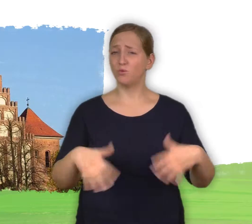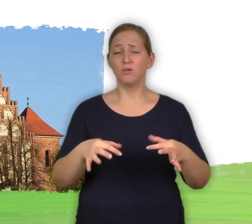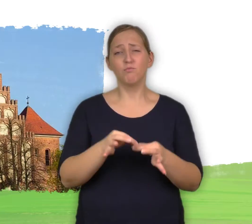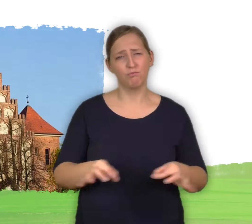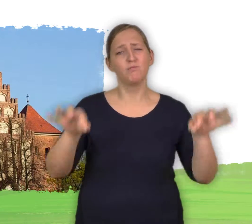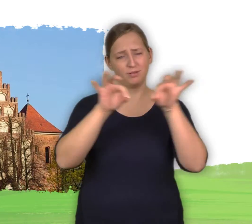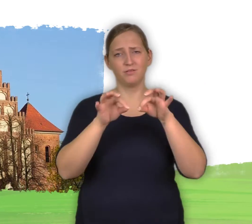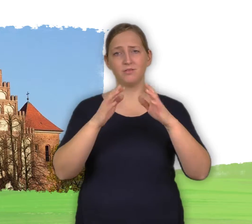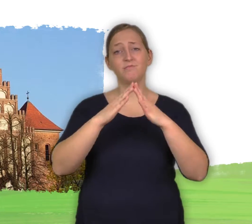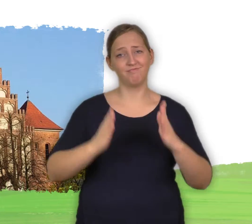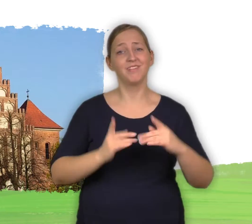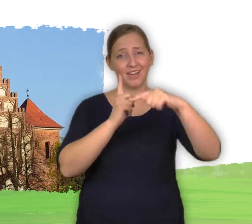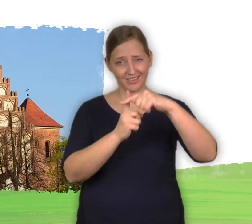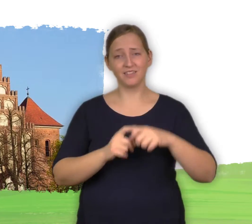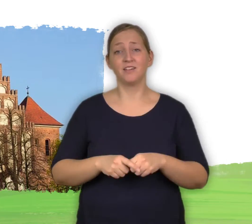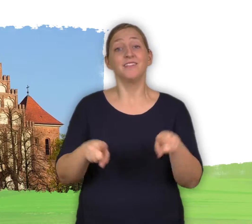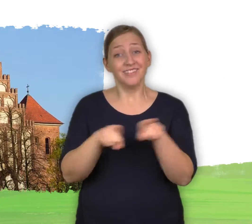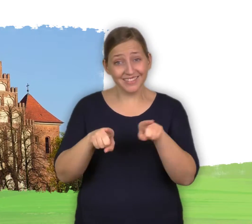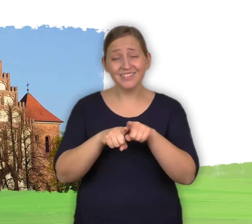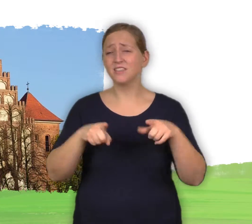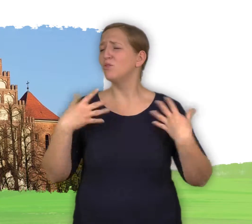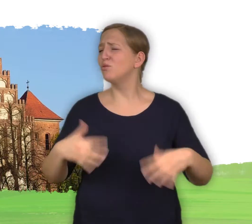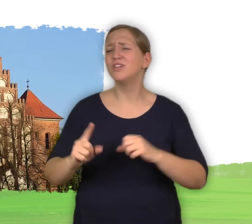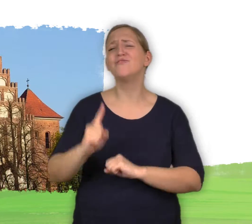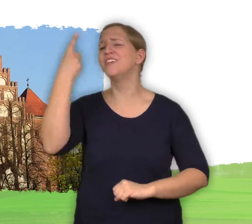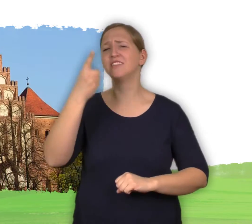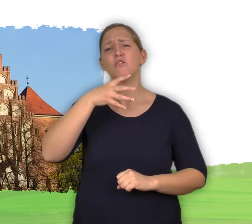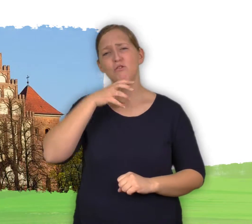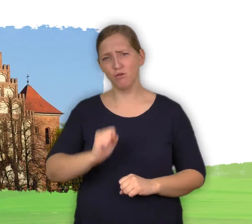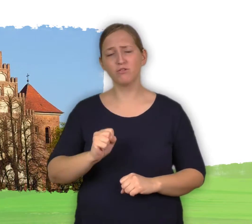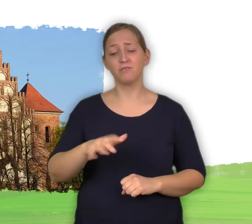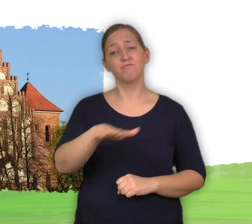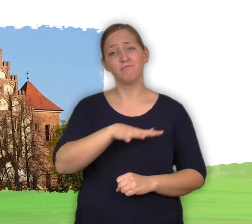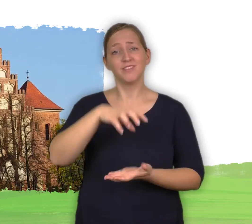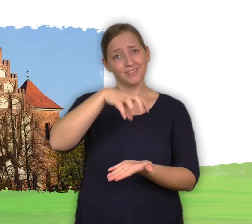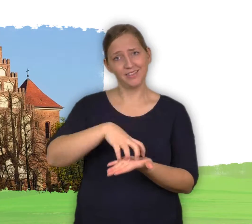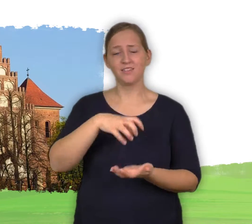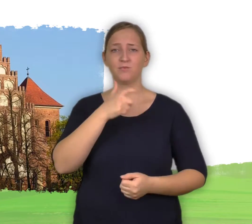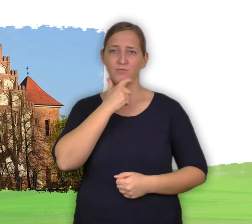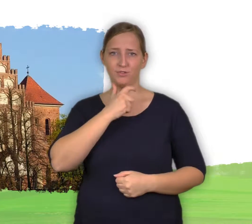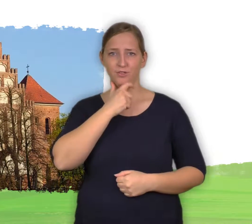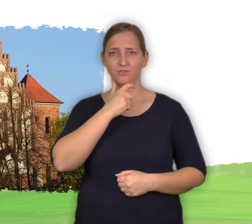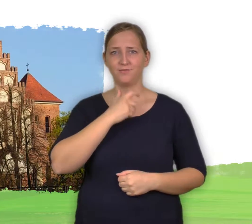To najważniejszy i najstarszy kościół w mieście.